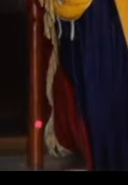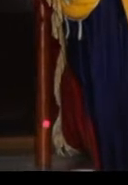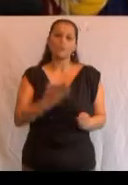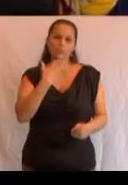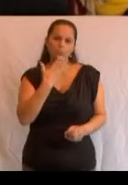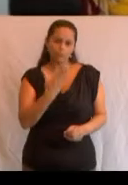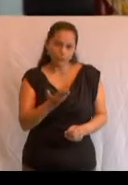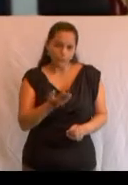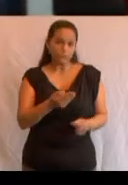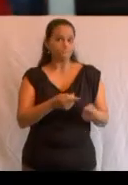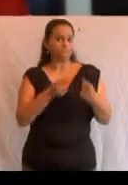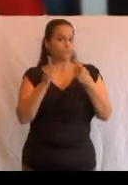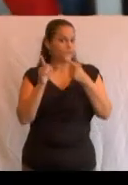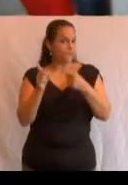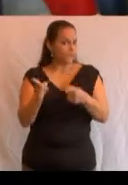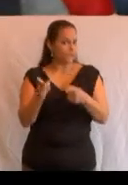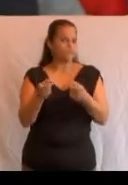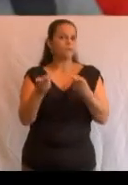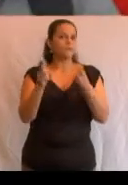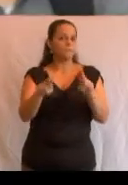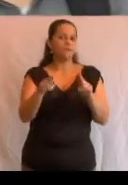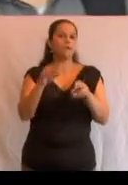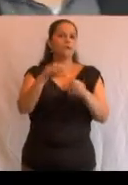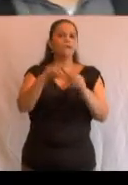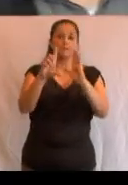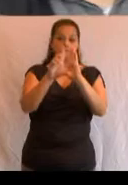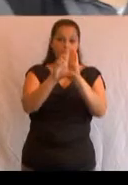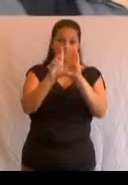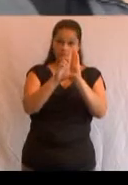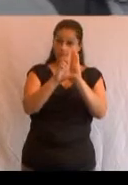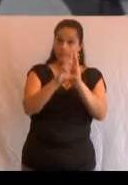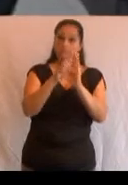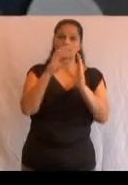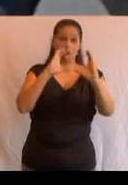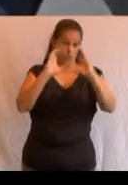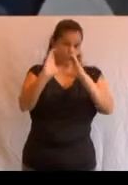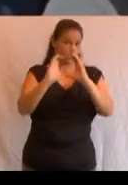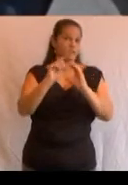Ya esta estipulado en las leyes también de comunicación, ustedes